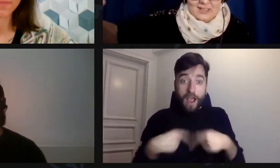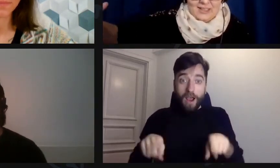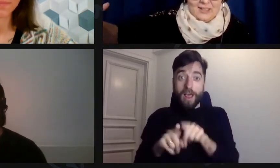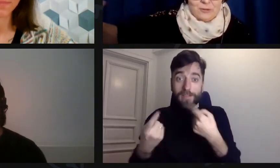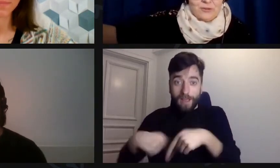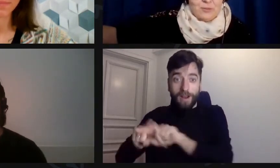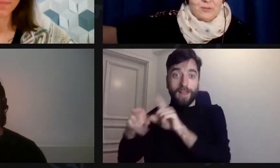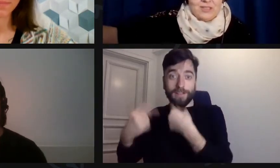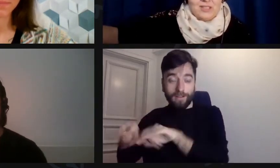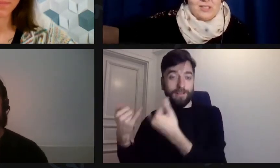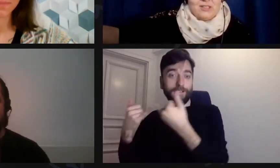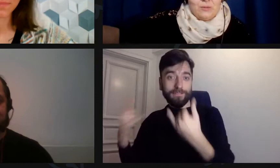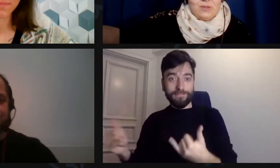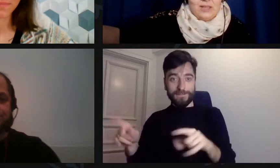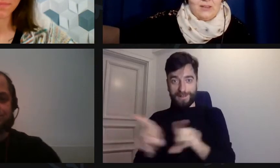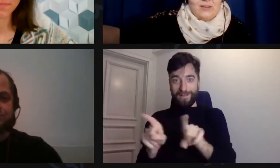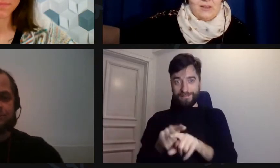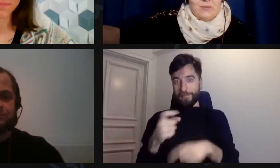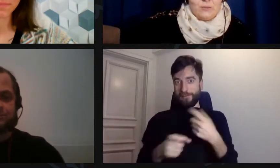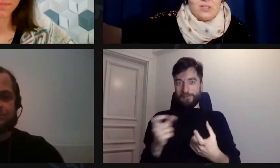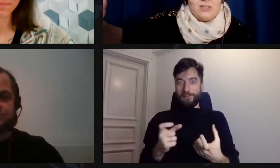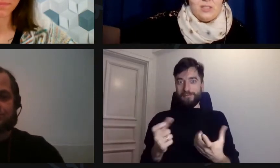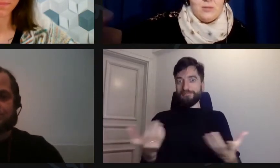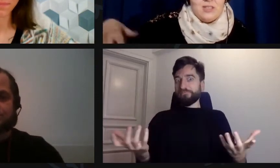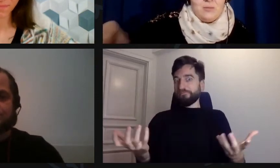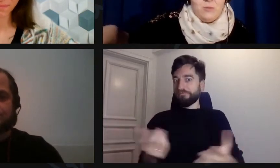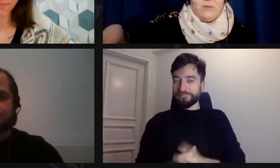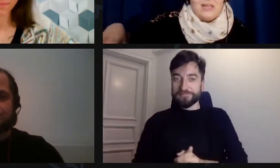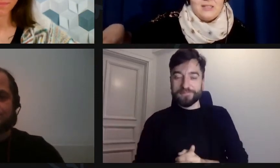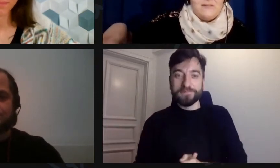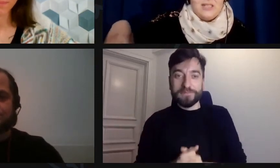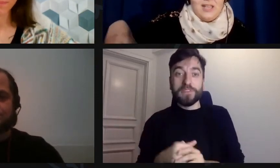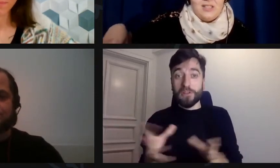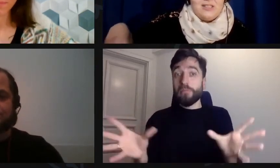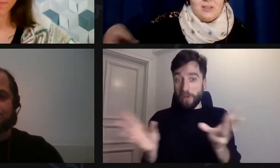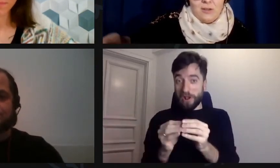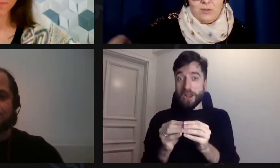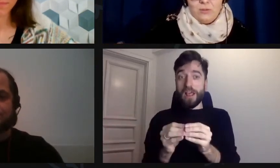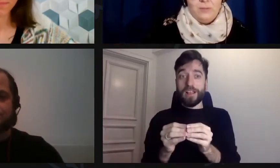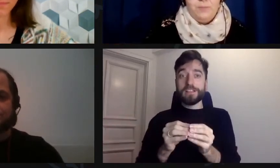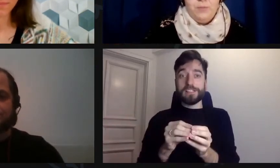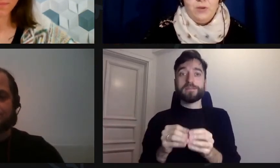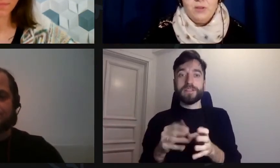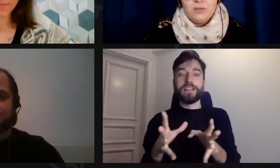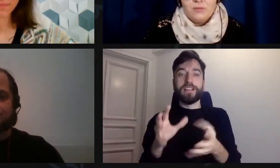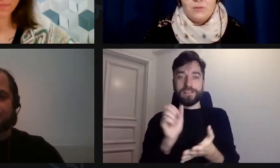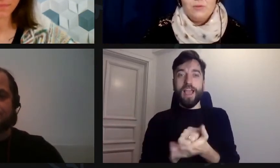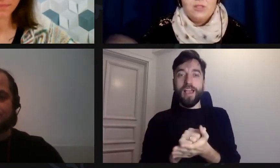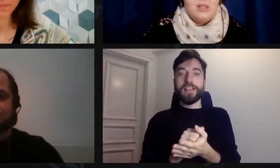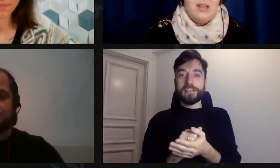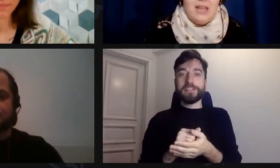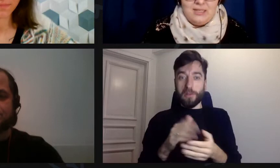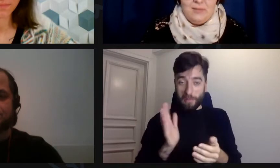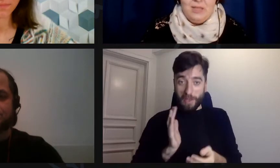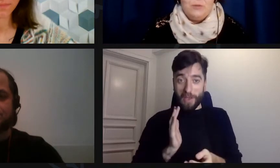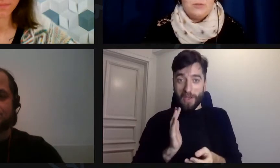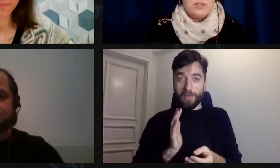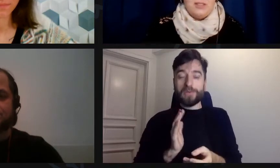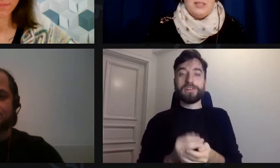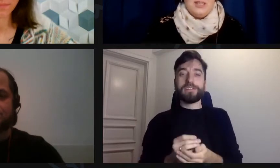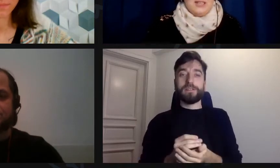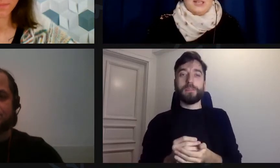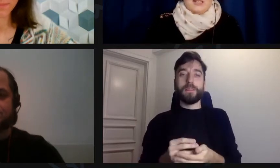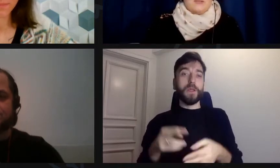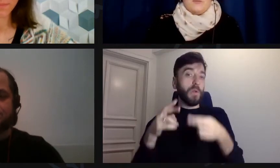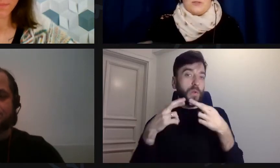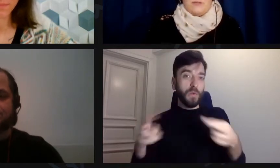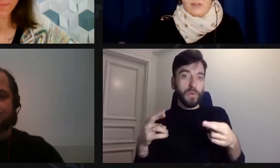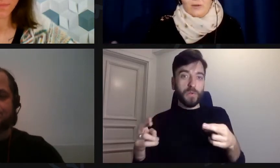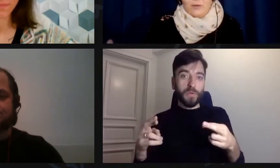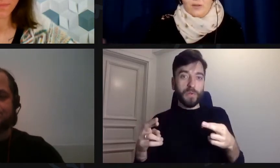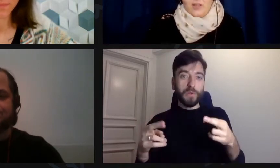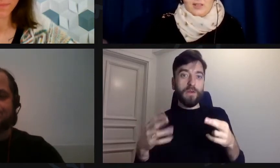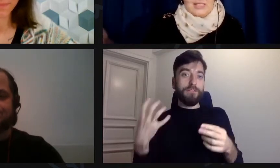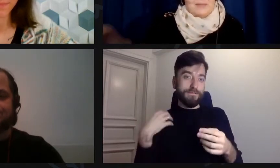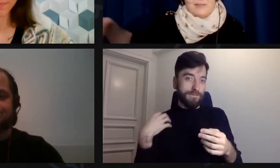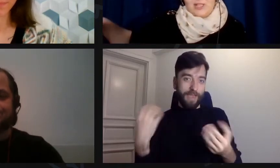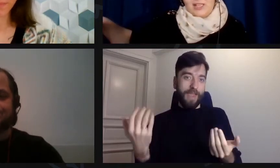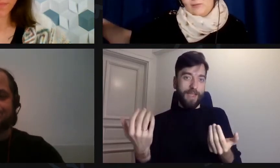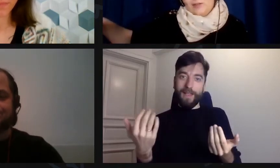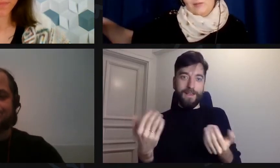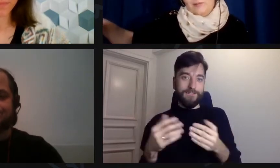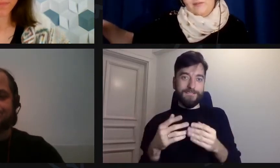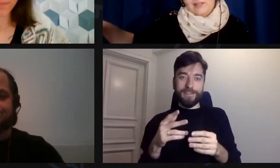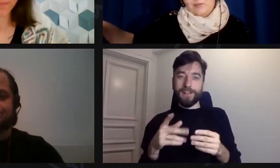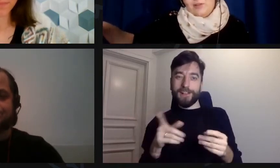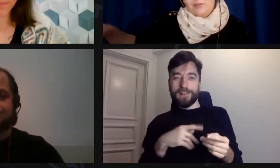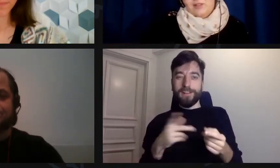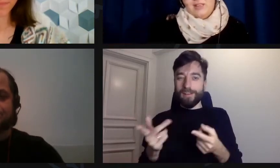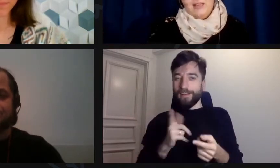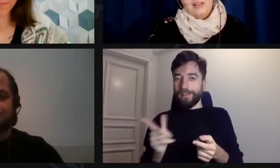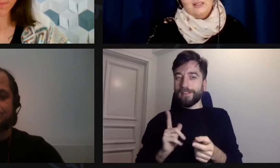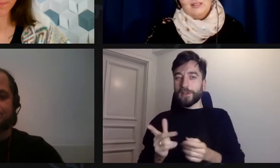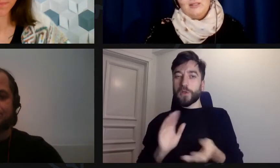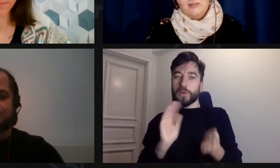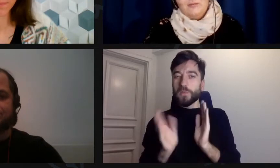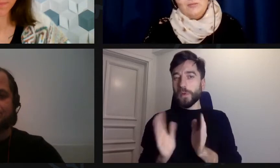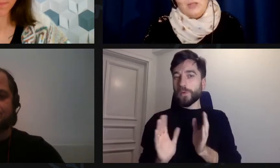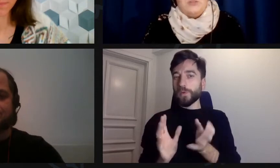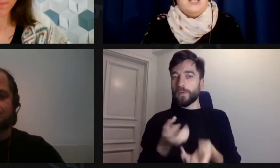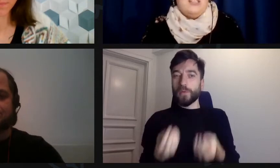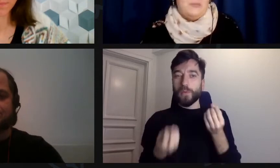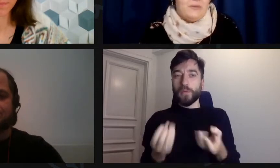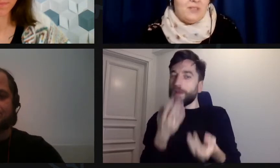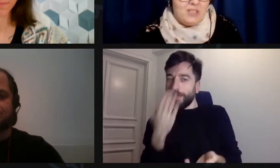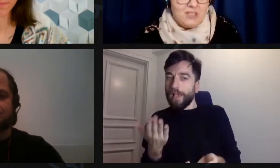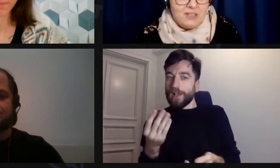i dzieci, które uczestniczyły razem ze sobą, pochodzące z różnych klas i w różnych wieku sami sprzedają sobie pewnie sposoby na nauczenie się pewnych rzeczy,